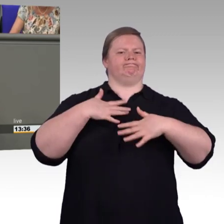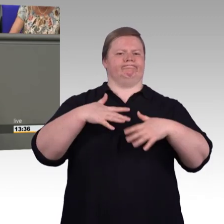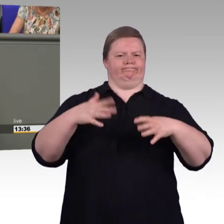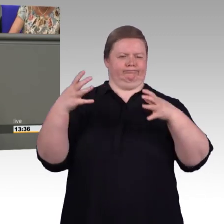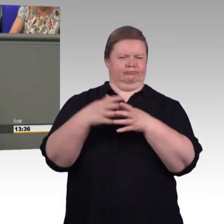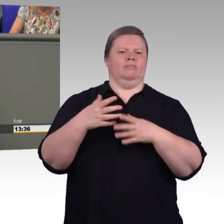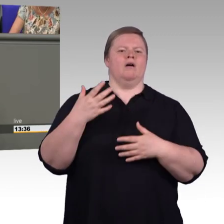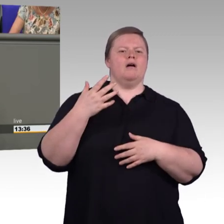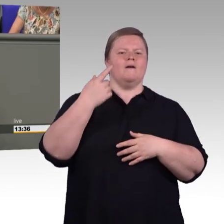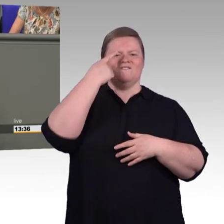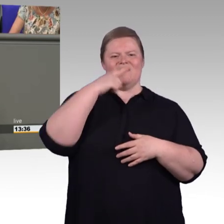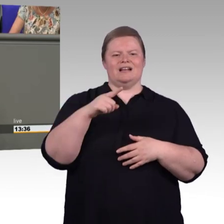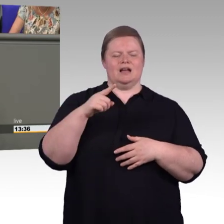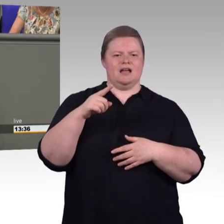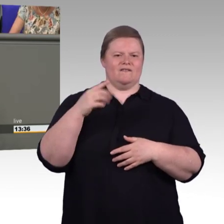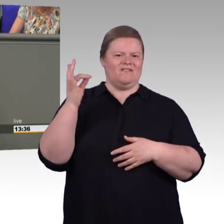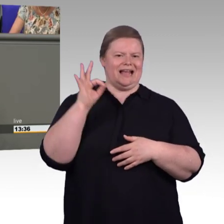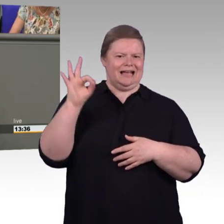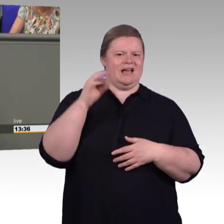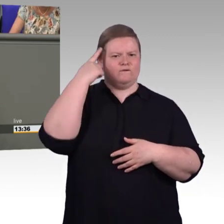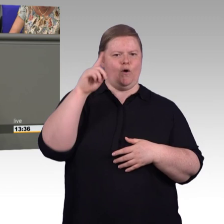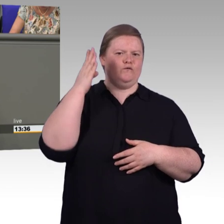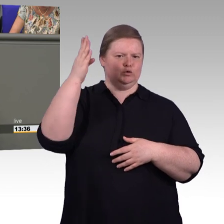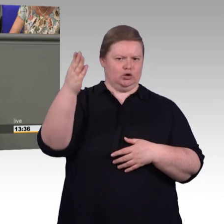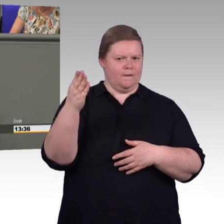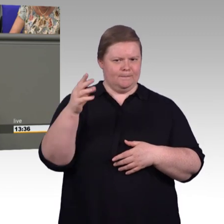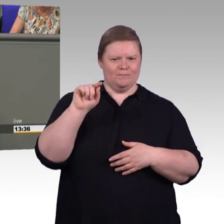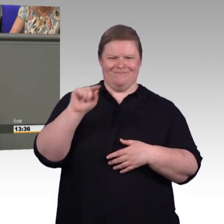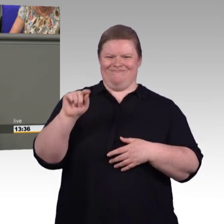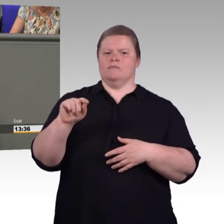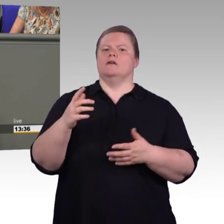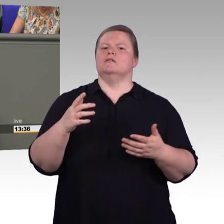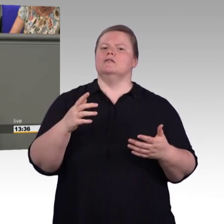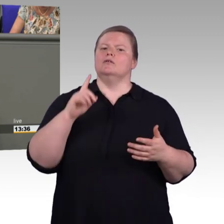Meine Redezeit ist so gut wie zu Ende. Ich glaube, Sie müssen dann eine kurze Intervention machen. Das zeigt die komplette Verlogenheit der Debatte